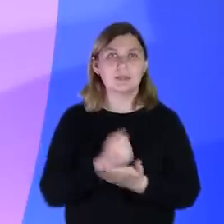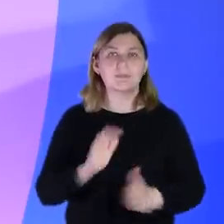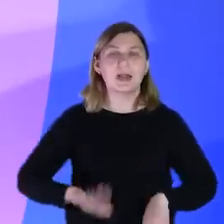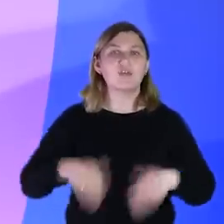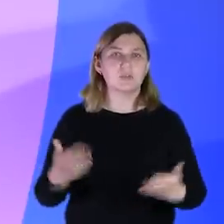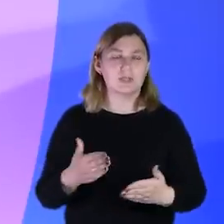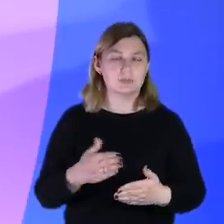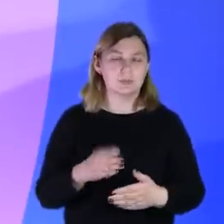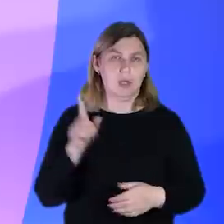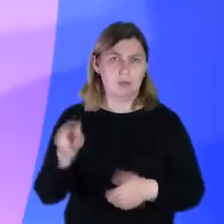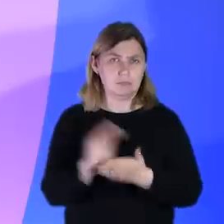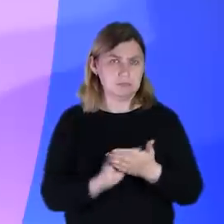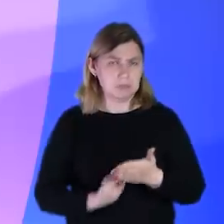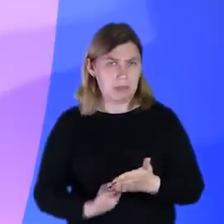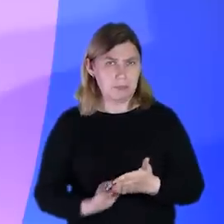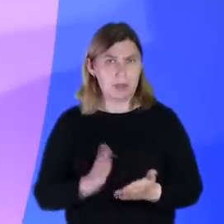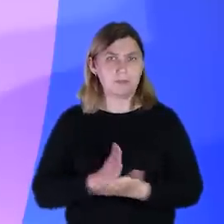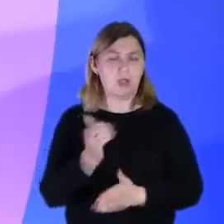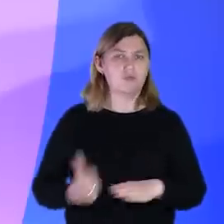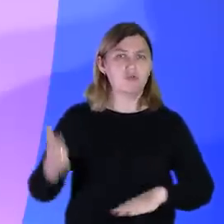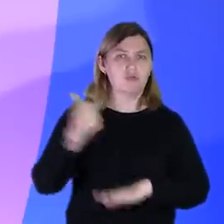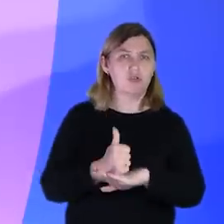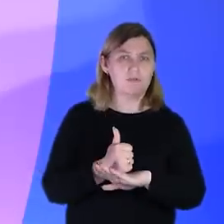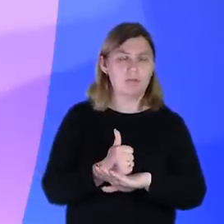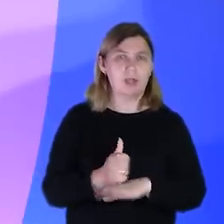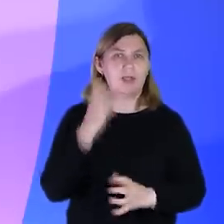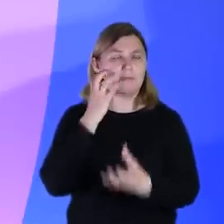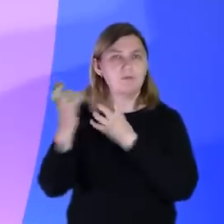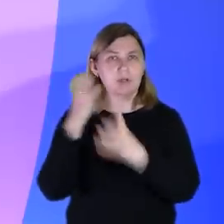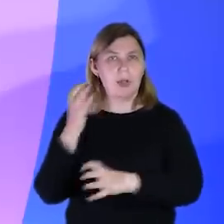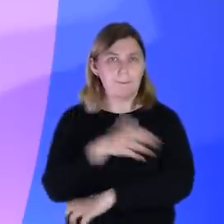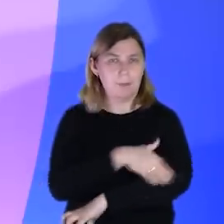kontrwywiadowczych sporządzonych przez szefa wywiadu Korpusu Ochrony Pogranicza,